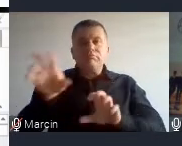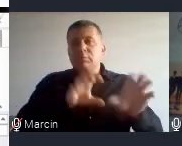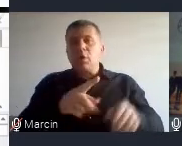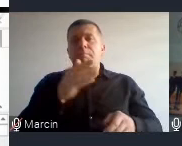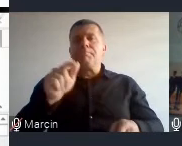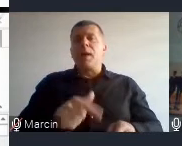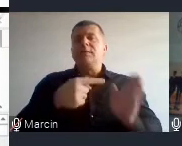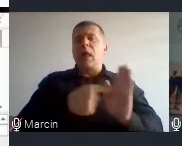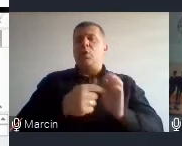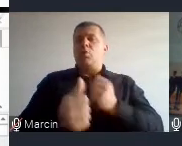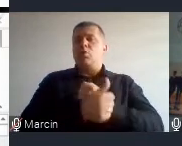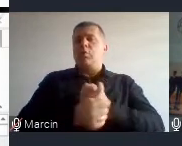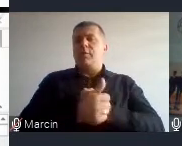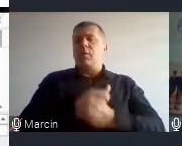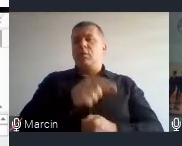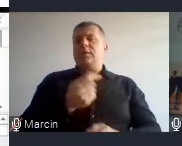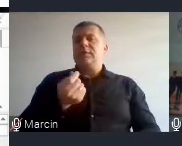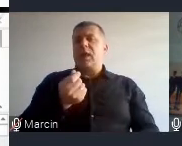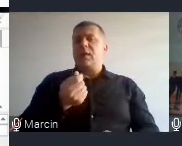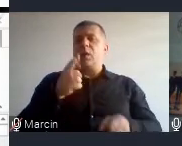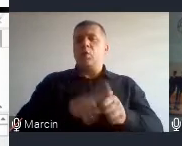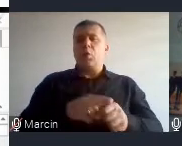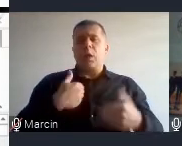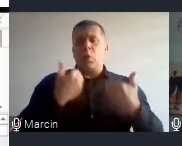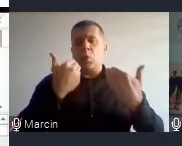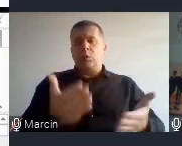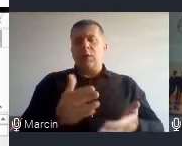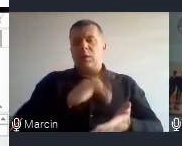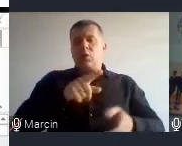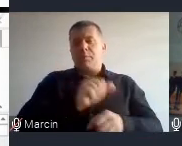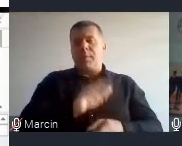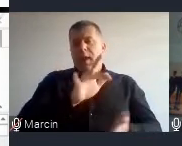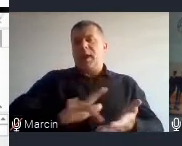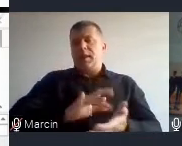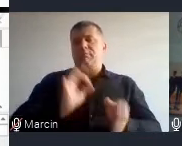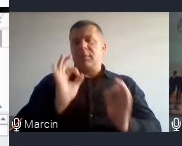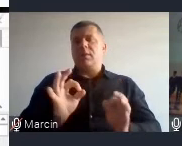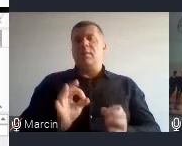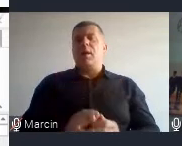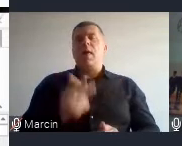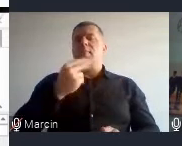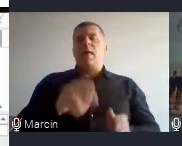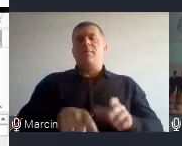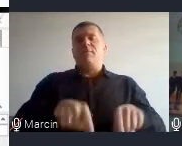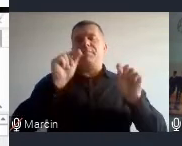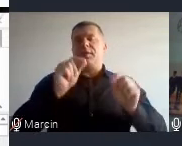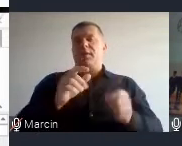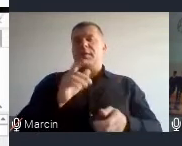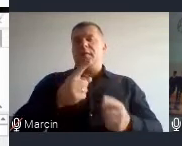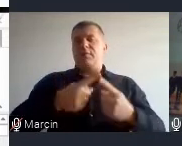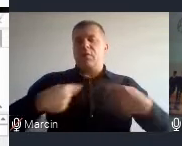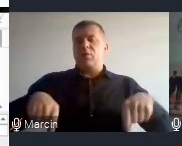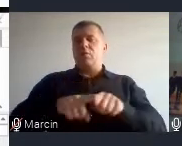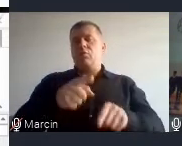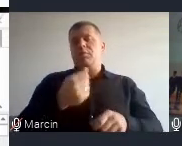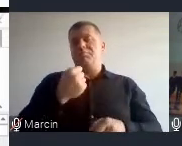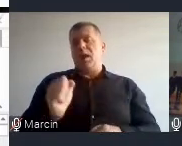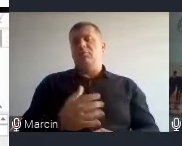Rozeznanie rynku ma na celu tylko udowodnić, że cena za którą udzielam zamówienia jest rynkowa, a nie wyłonić wykonawcę.